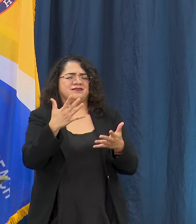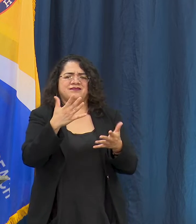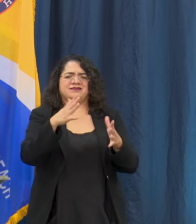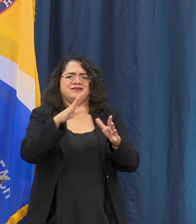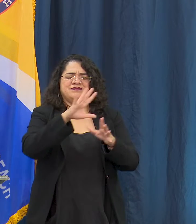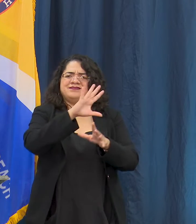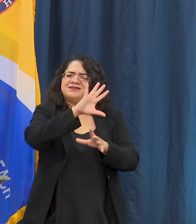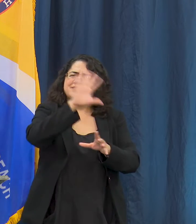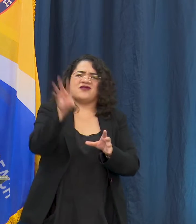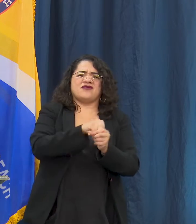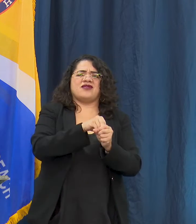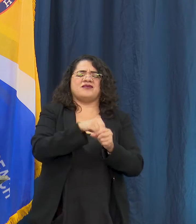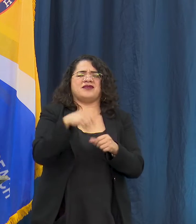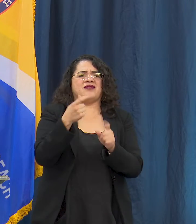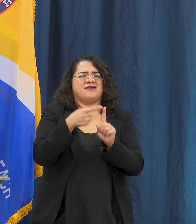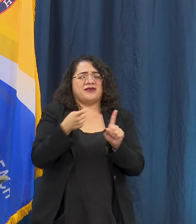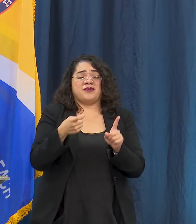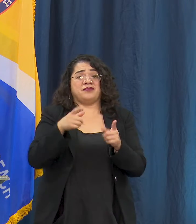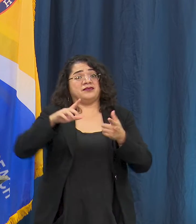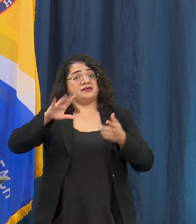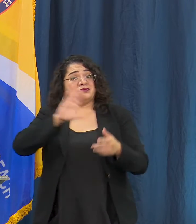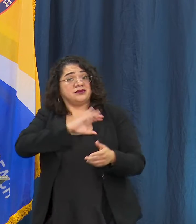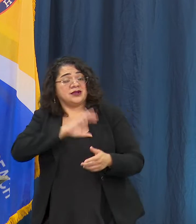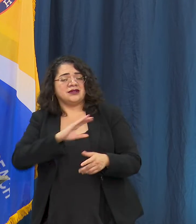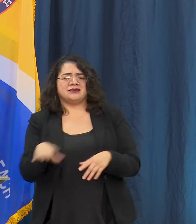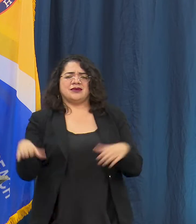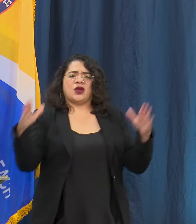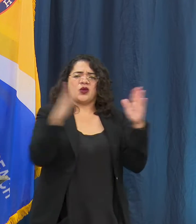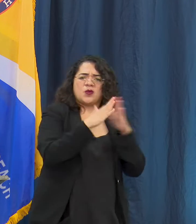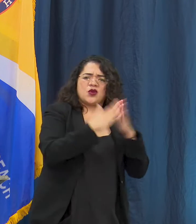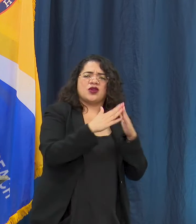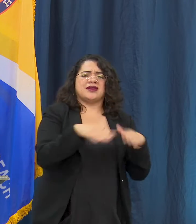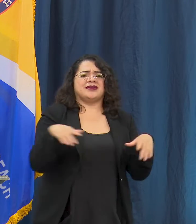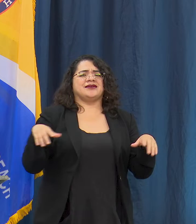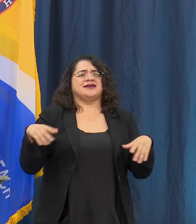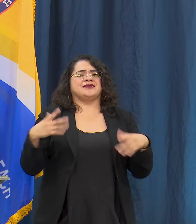necessary meant a porque estas demesne demos raciones significa que la gente